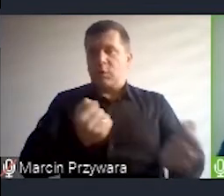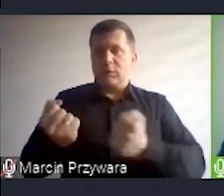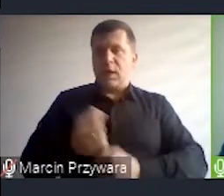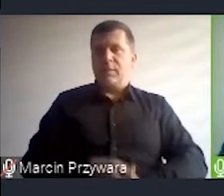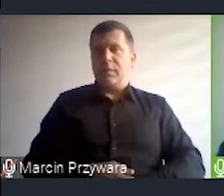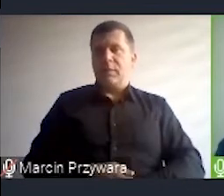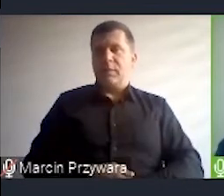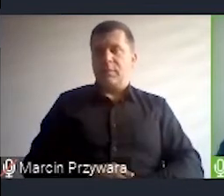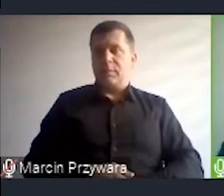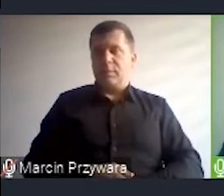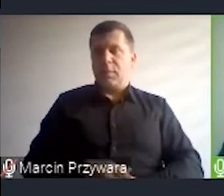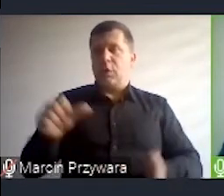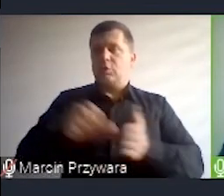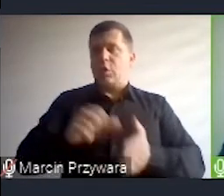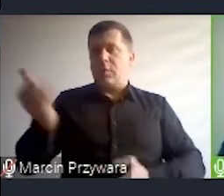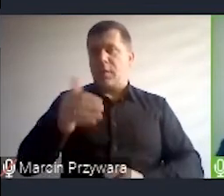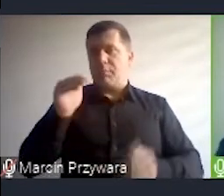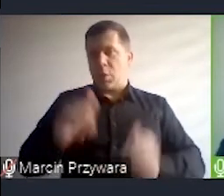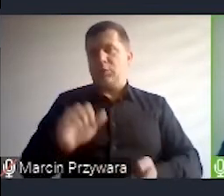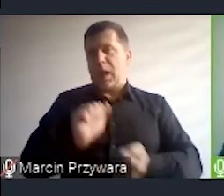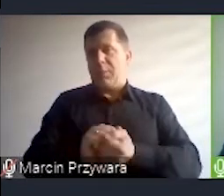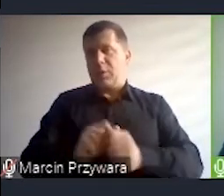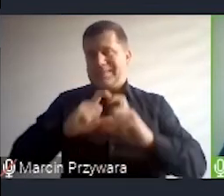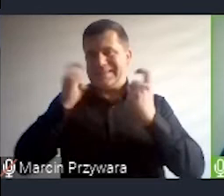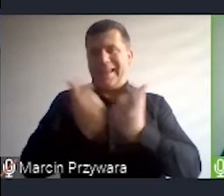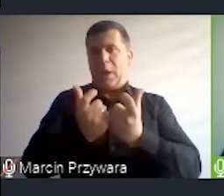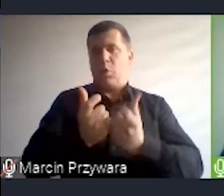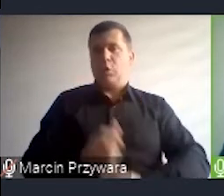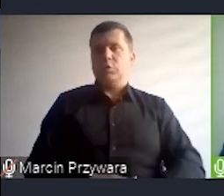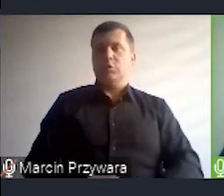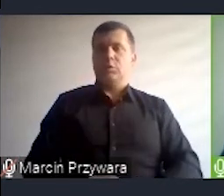czyli taki środek trwały można amortyzować w całości.